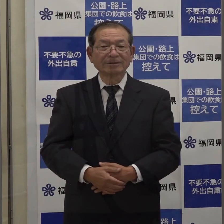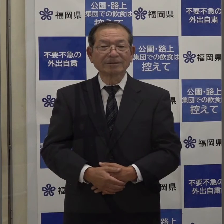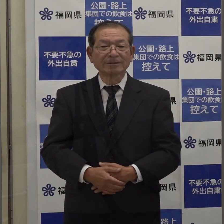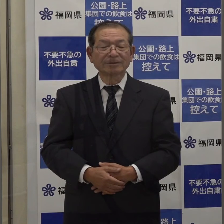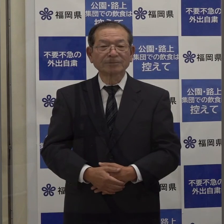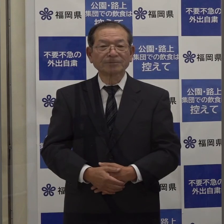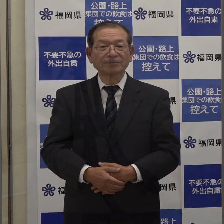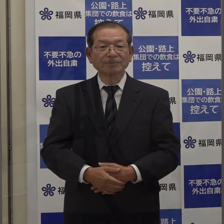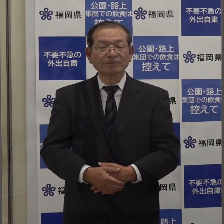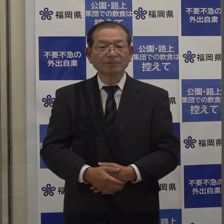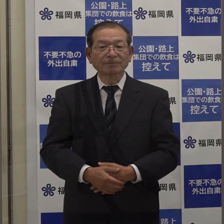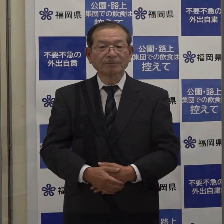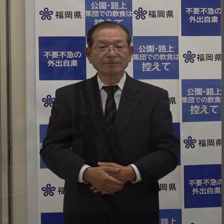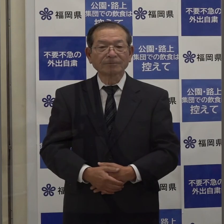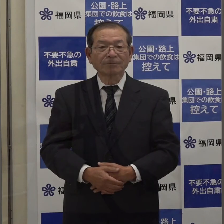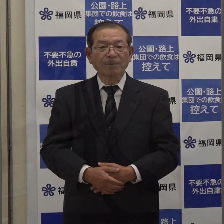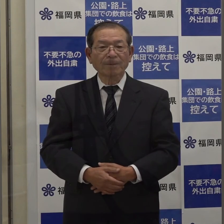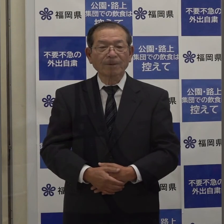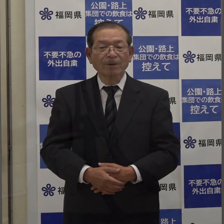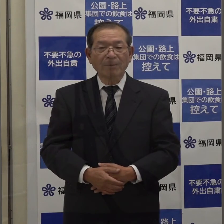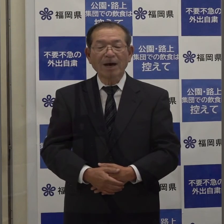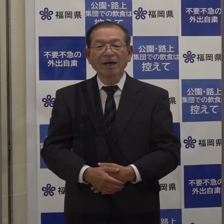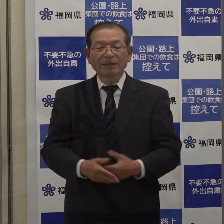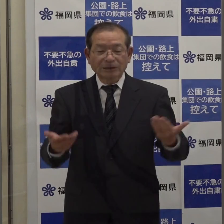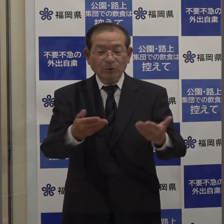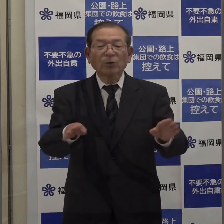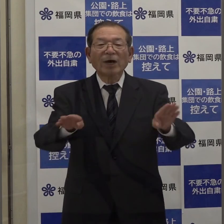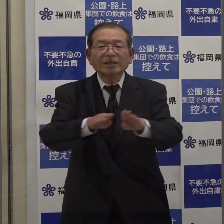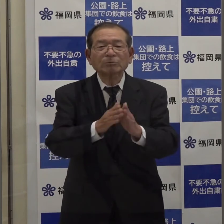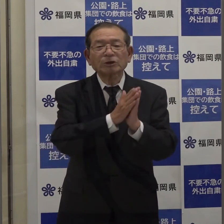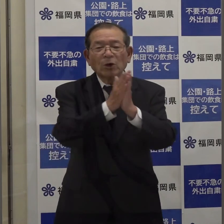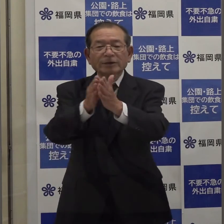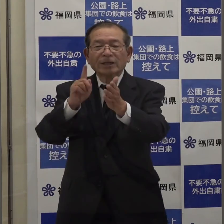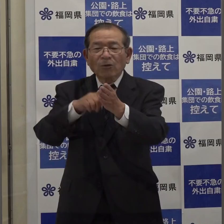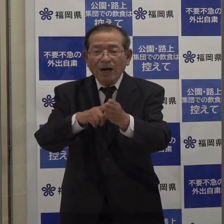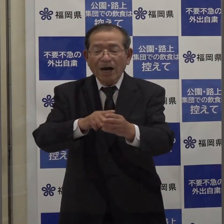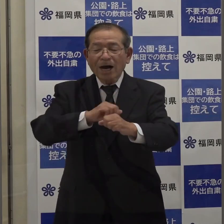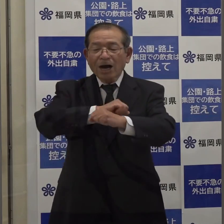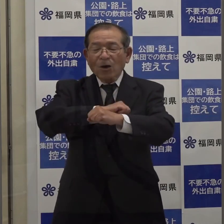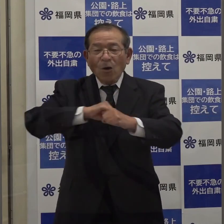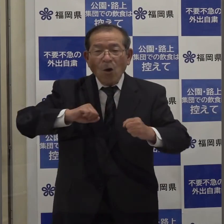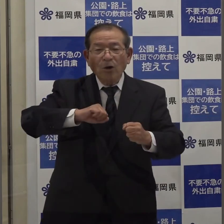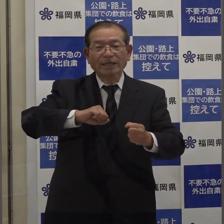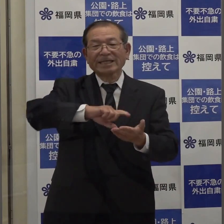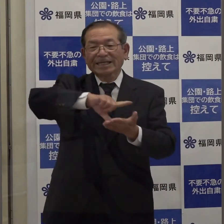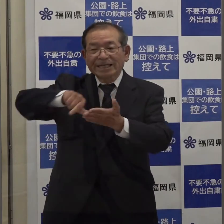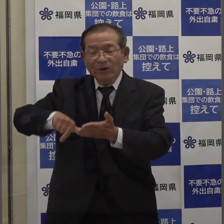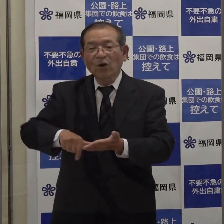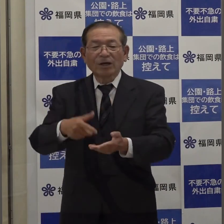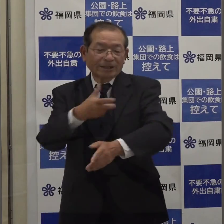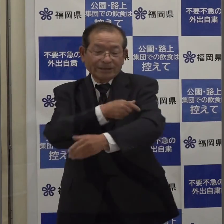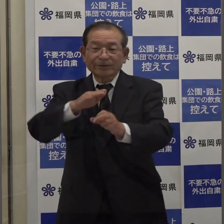休業要請そして広域接種センターについて説明しました